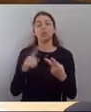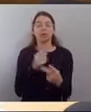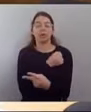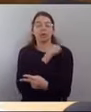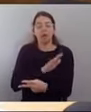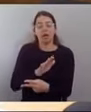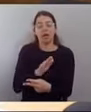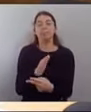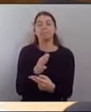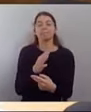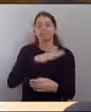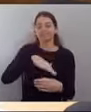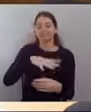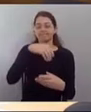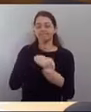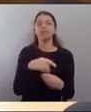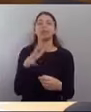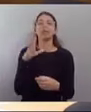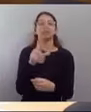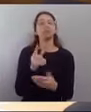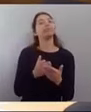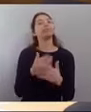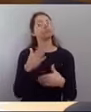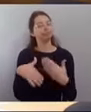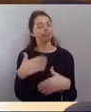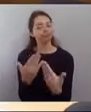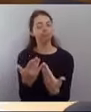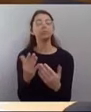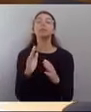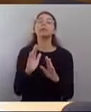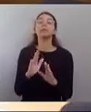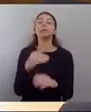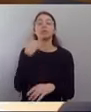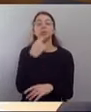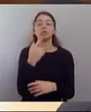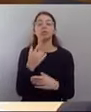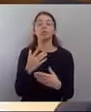já caminha nesse sentido, mas Oeiras